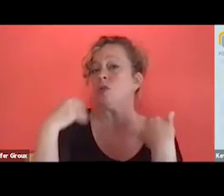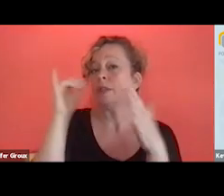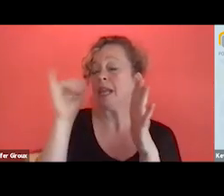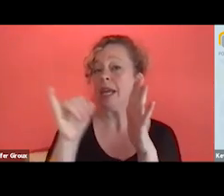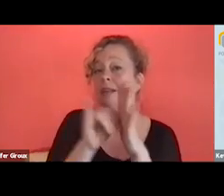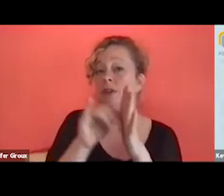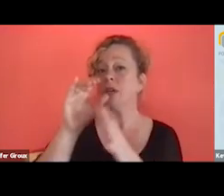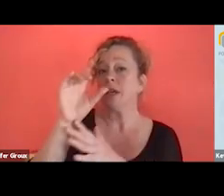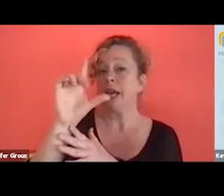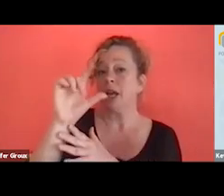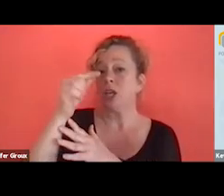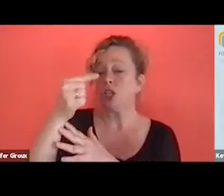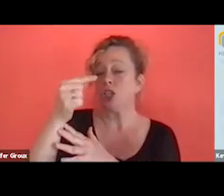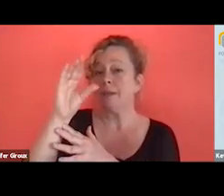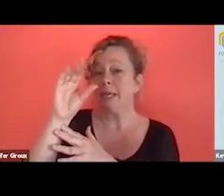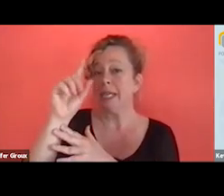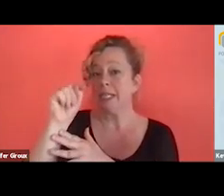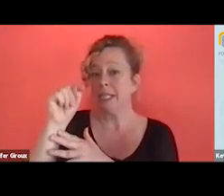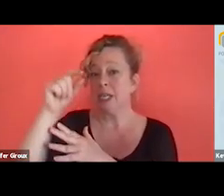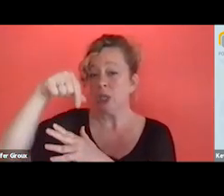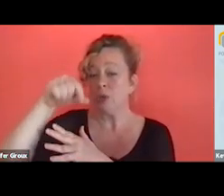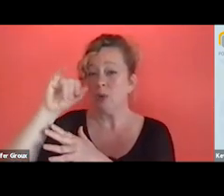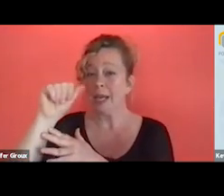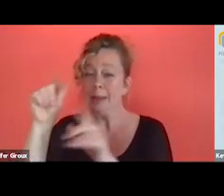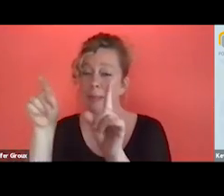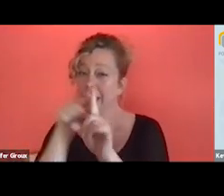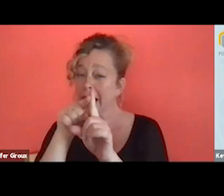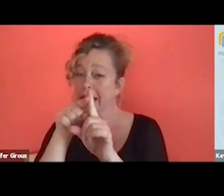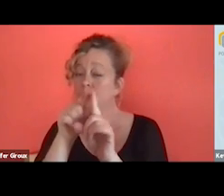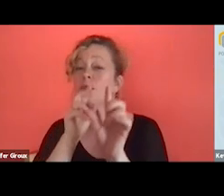como LGBTQIA+, informaron tener ideas suicidas